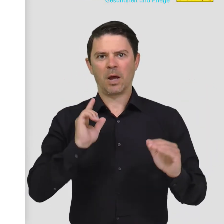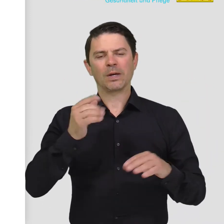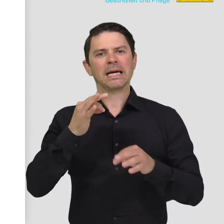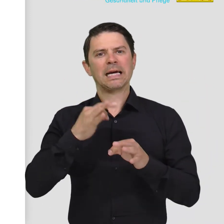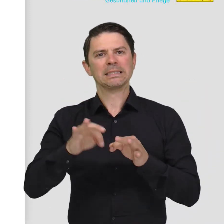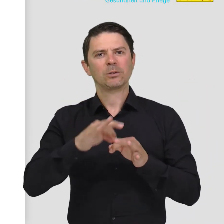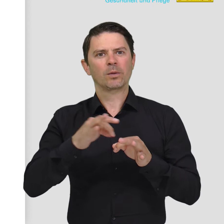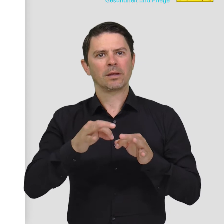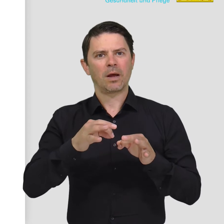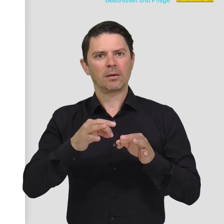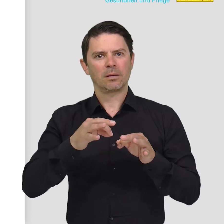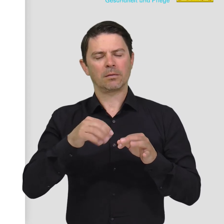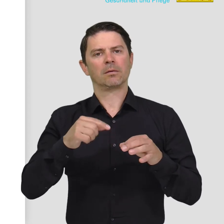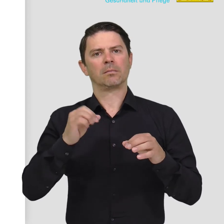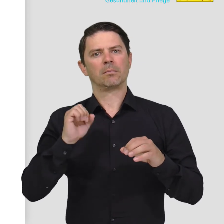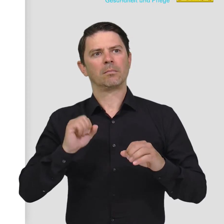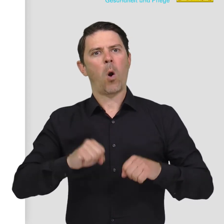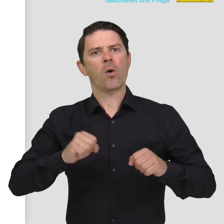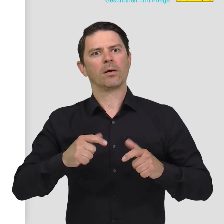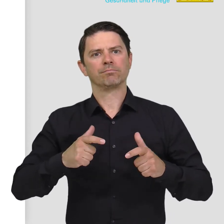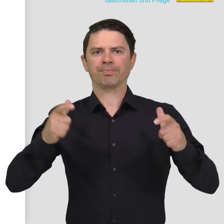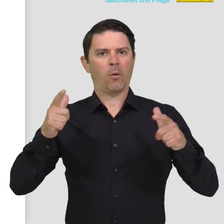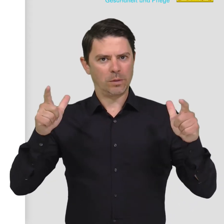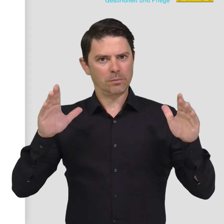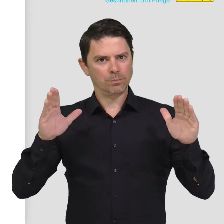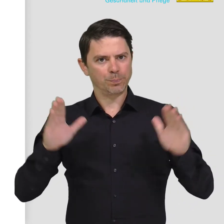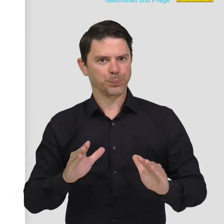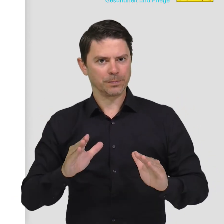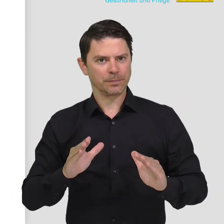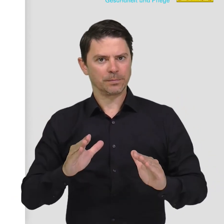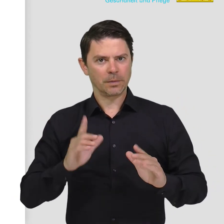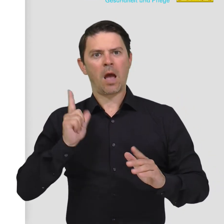wirkt Entzündungsprozessen im Körper entgegen,